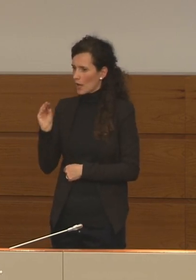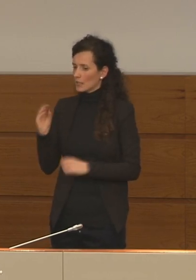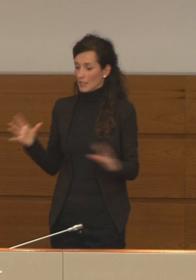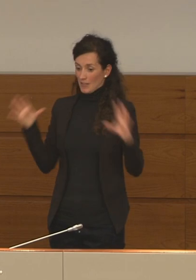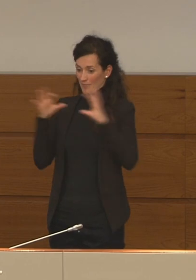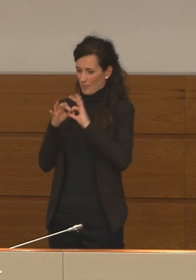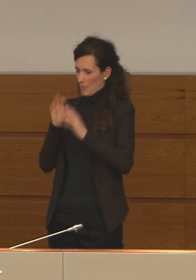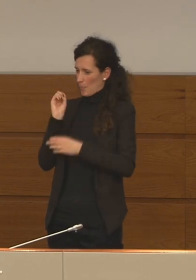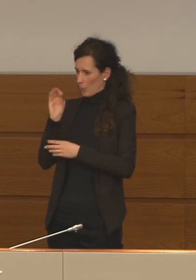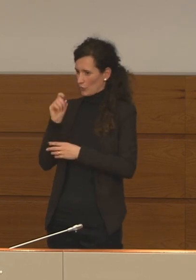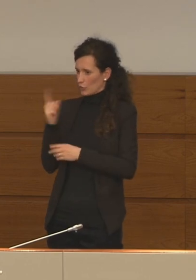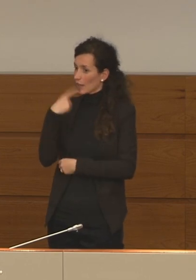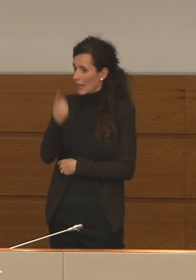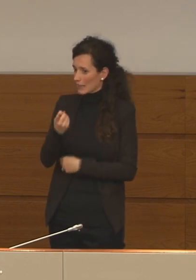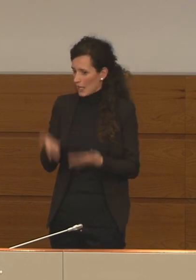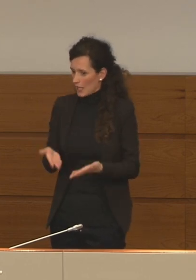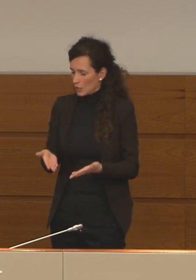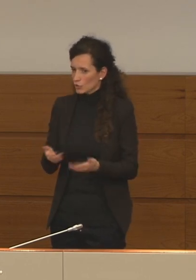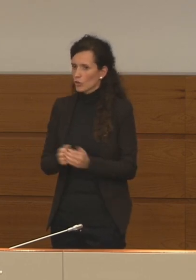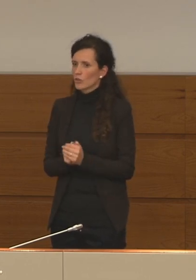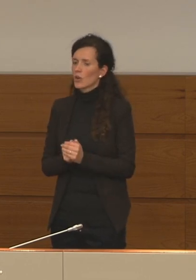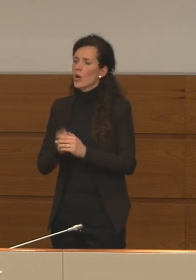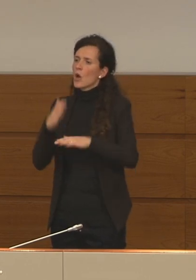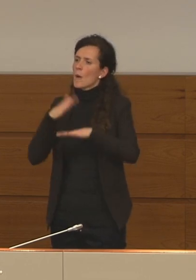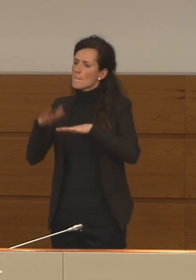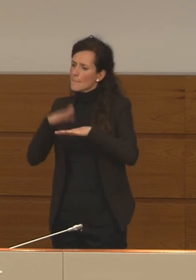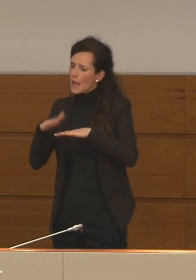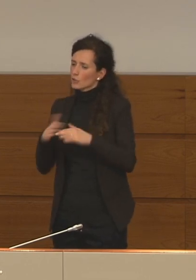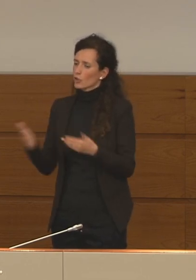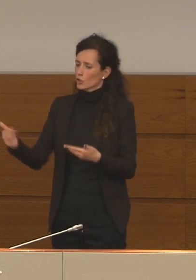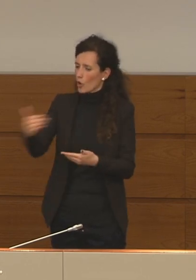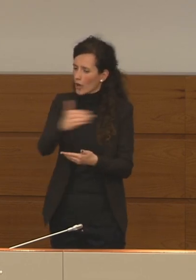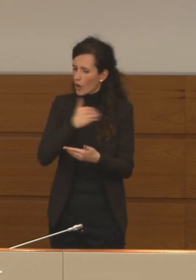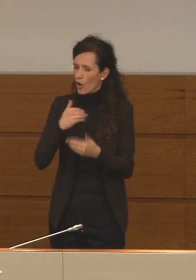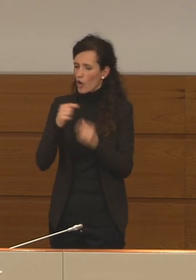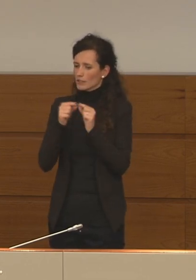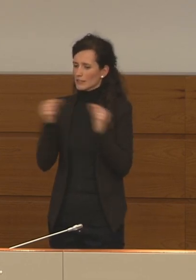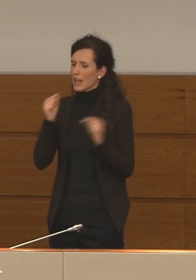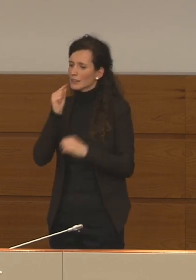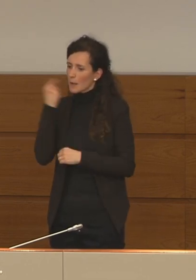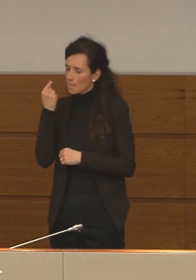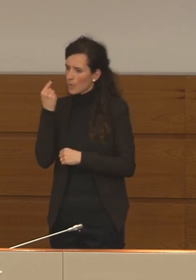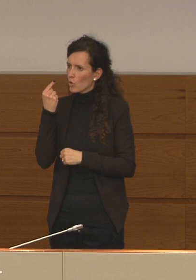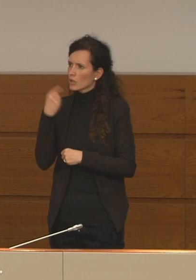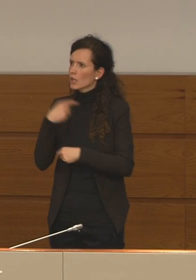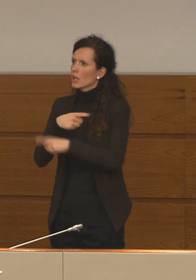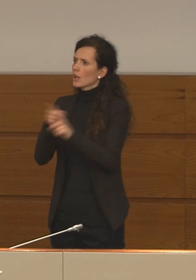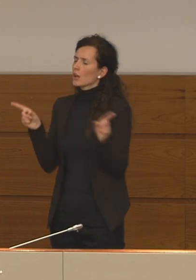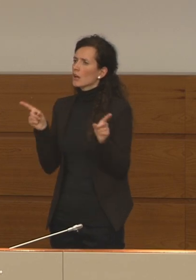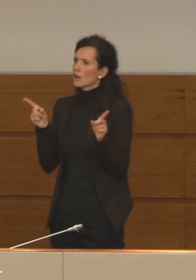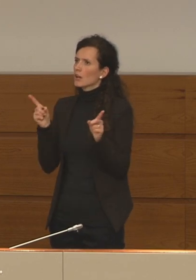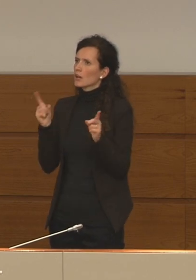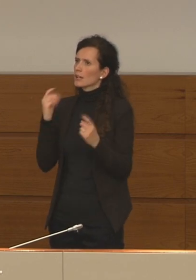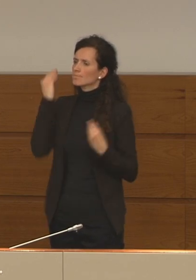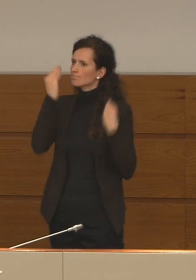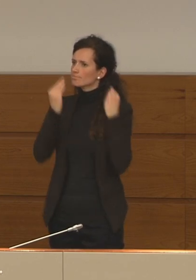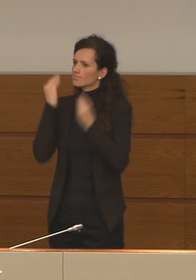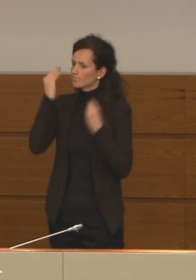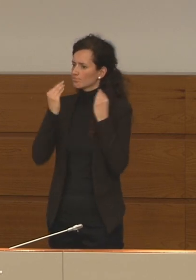sul metodo di raccolta dei tamponi voi ritenete, visto che adesso appunto dal 27